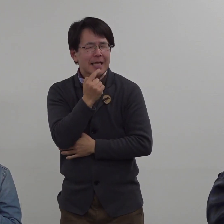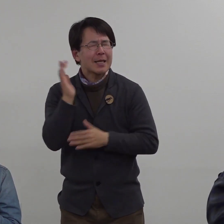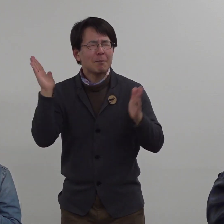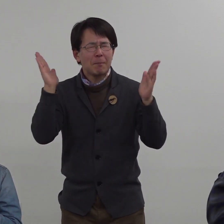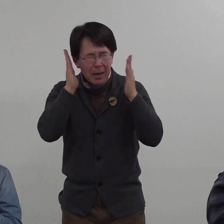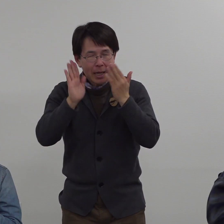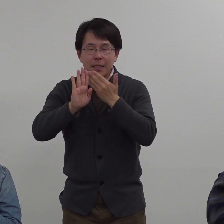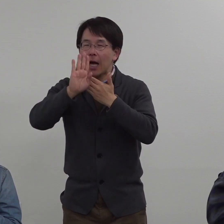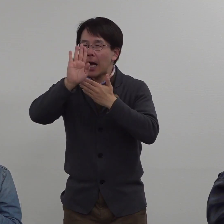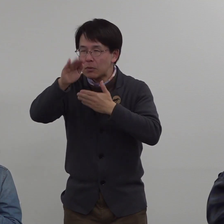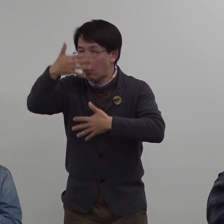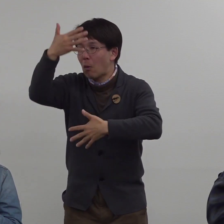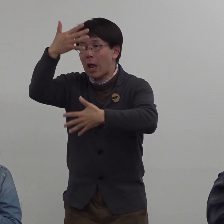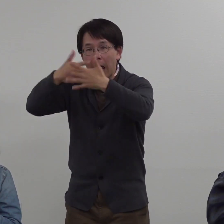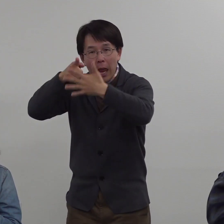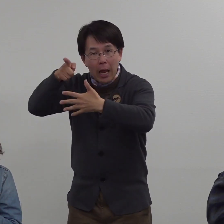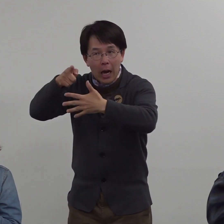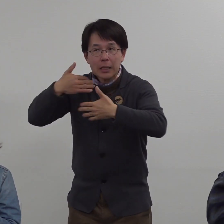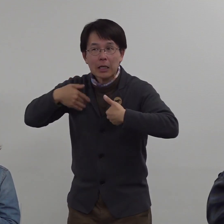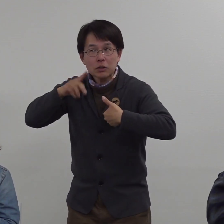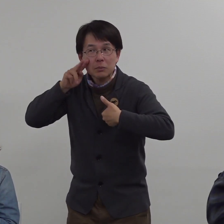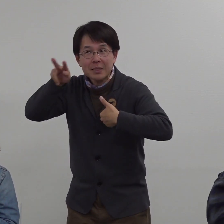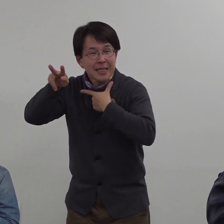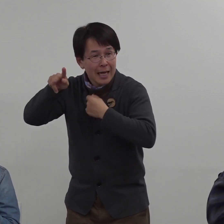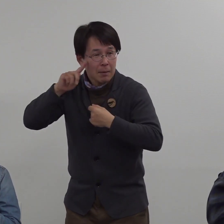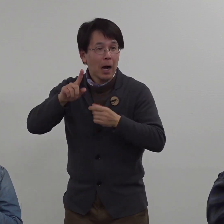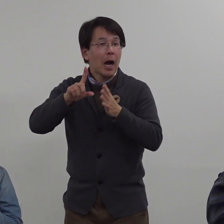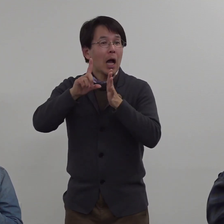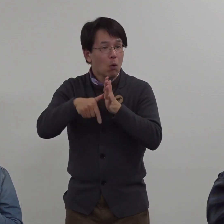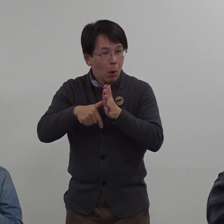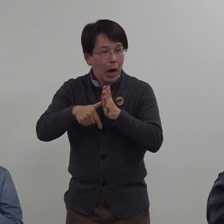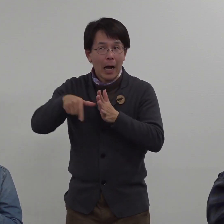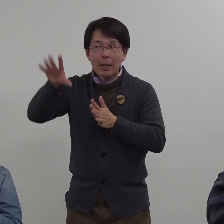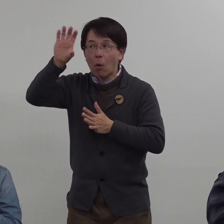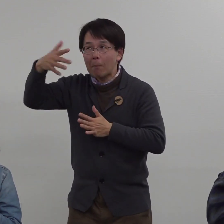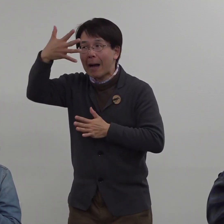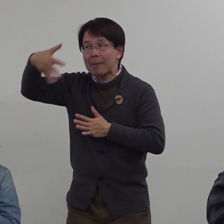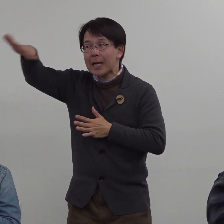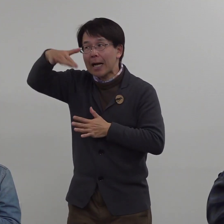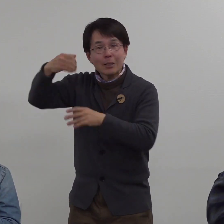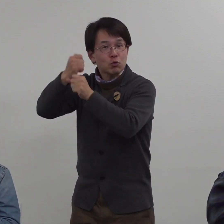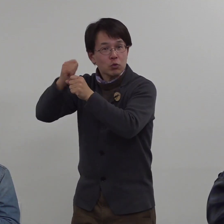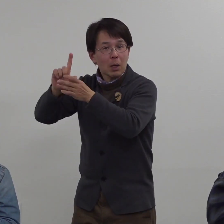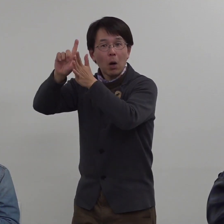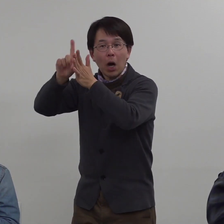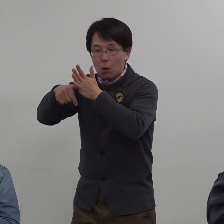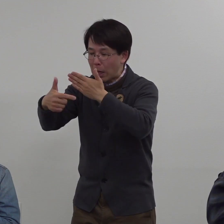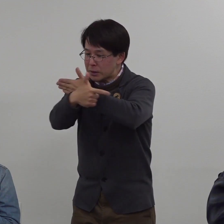洋画なら字幕がついているので見ることができたけれども